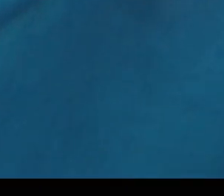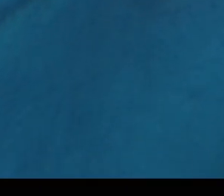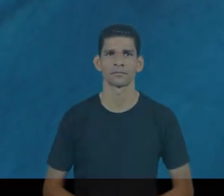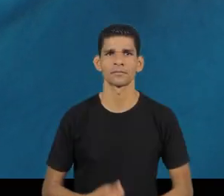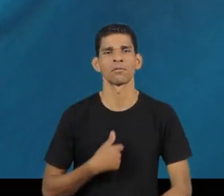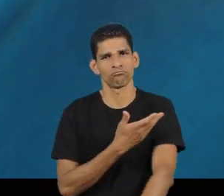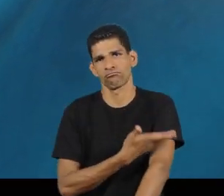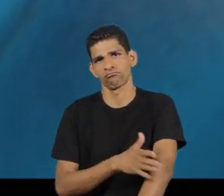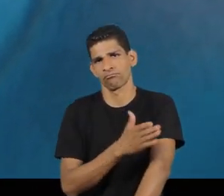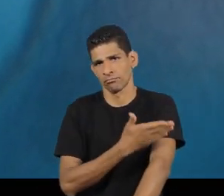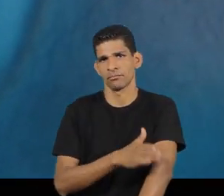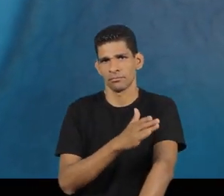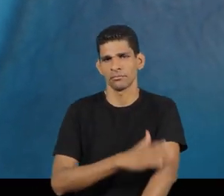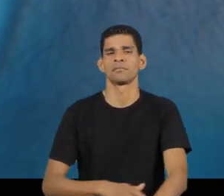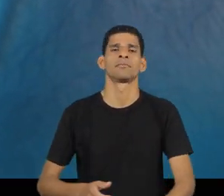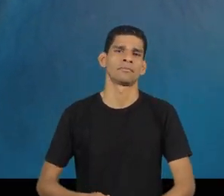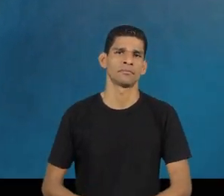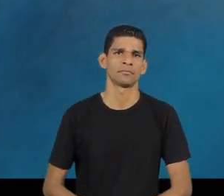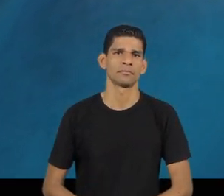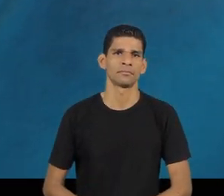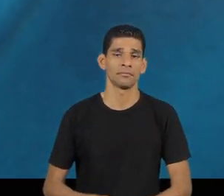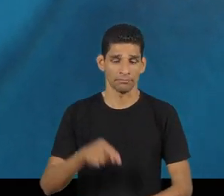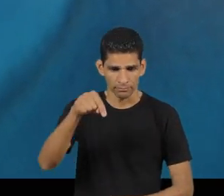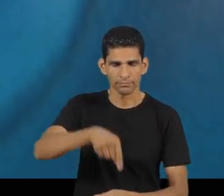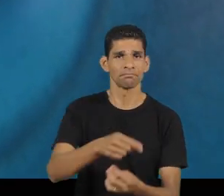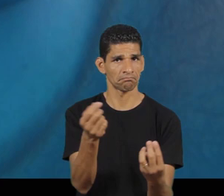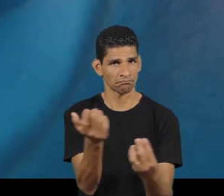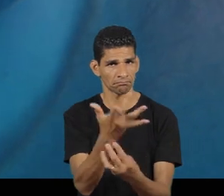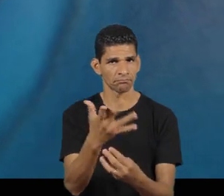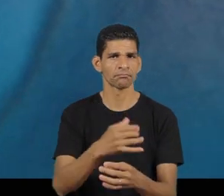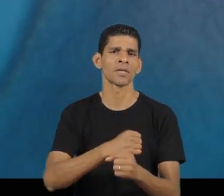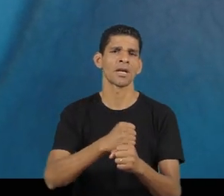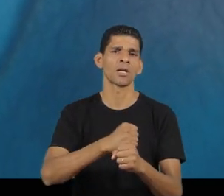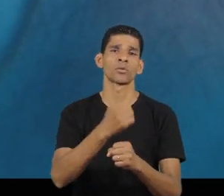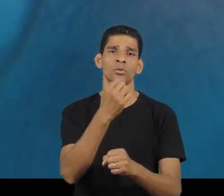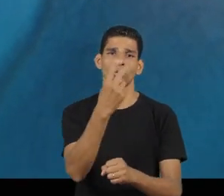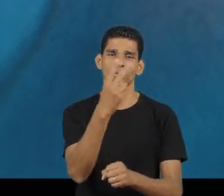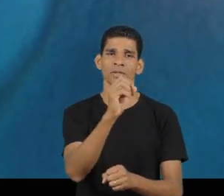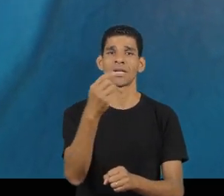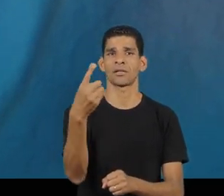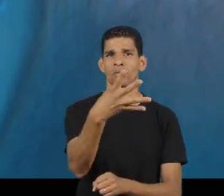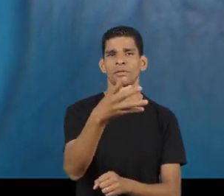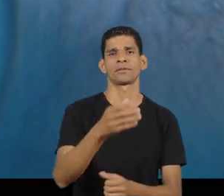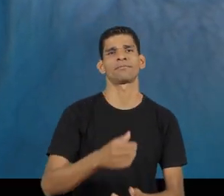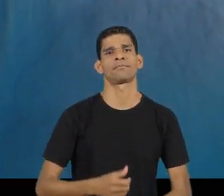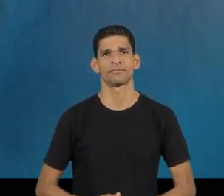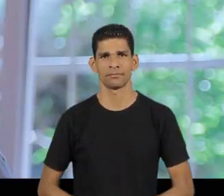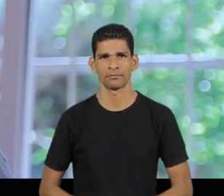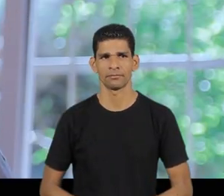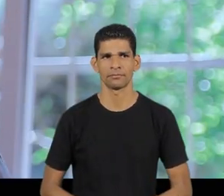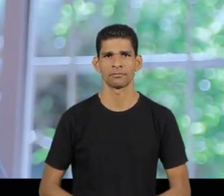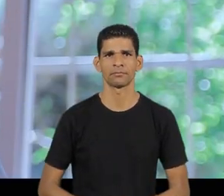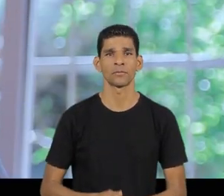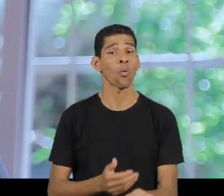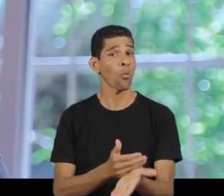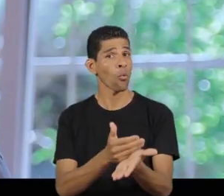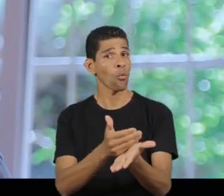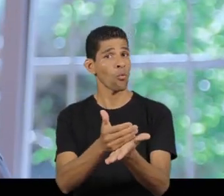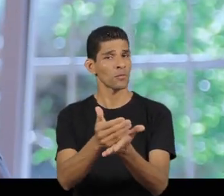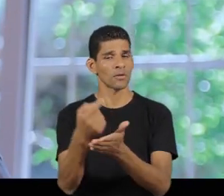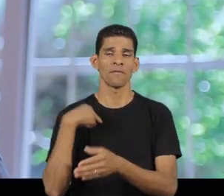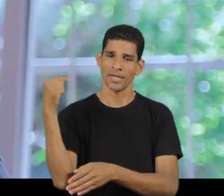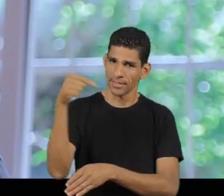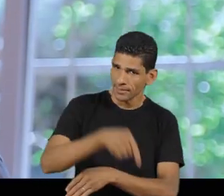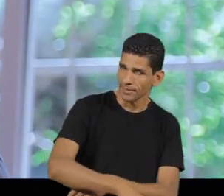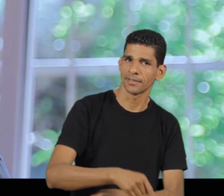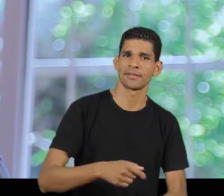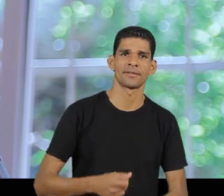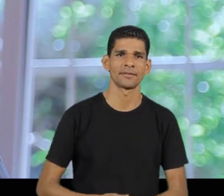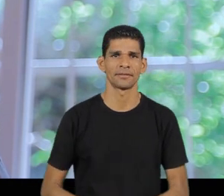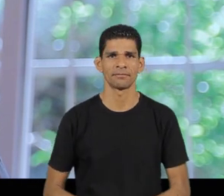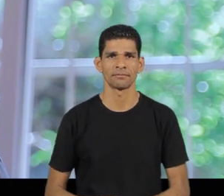Pratico esporte aqui na UFSM desde o ano de 2014, quando eu vim aqui